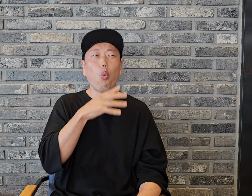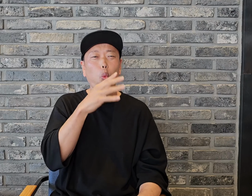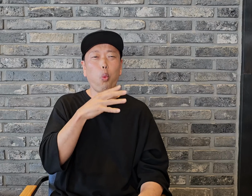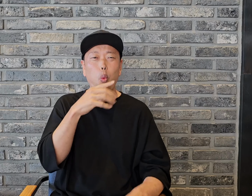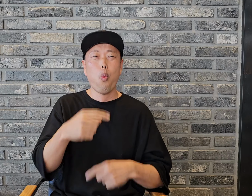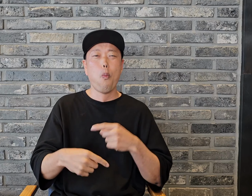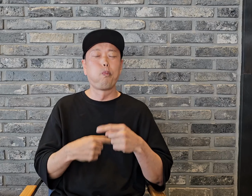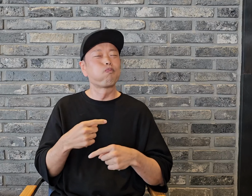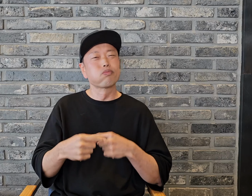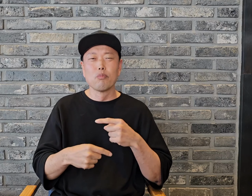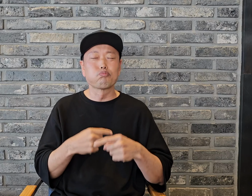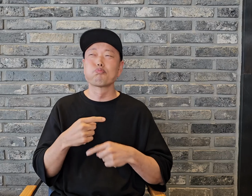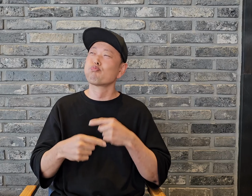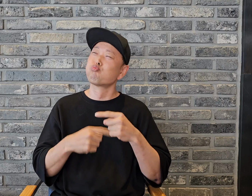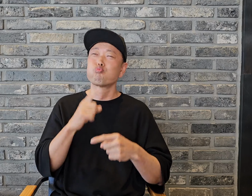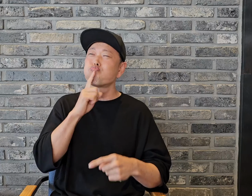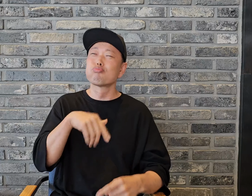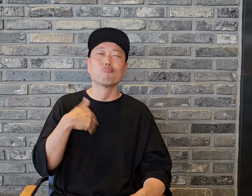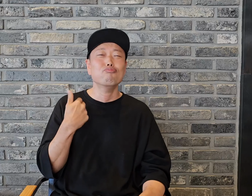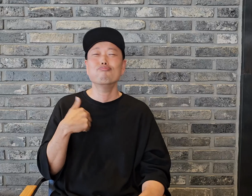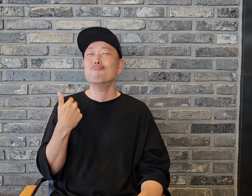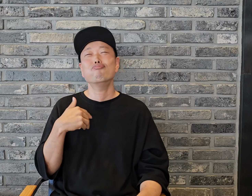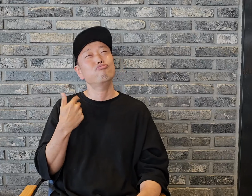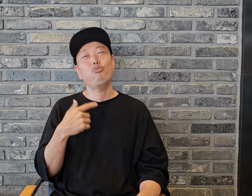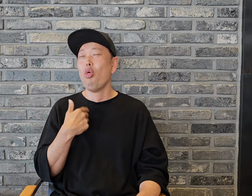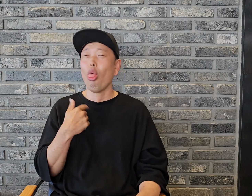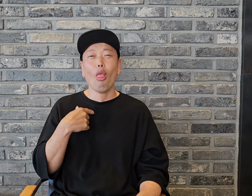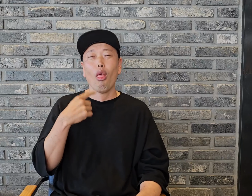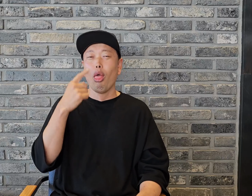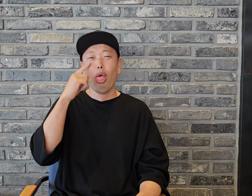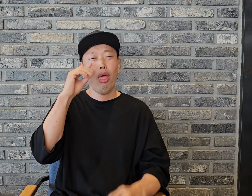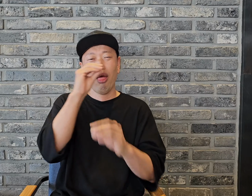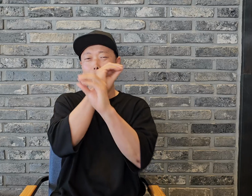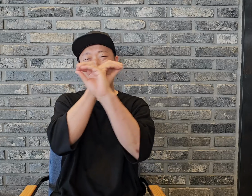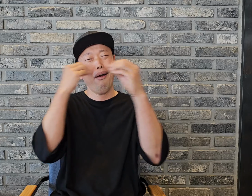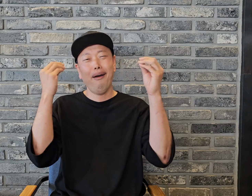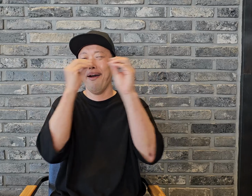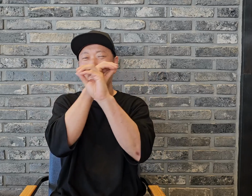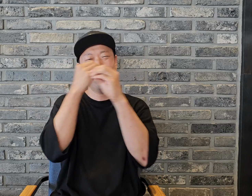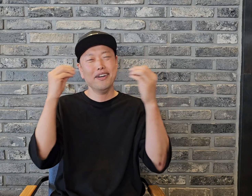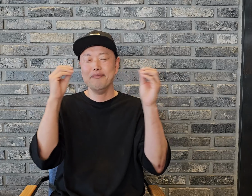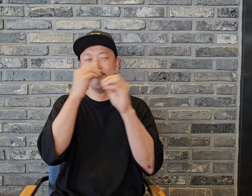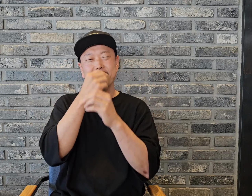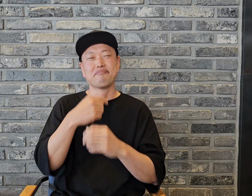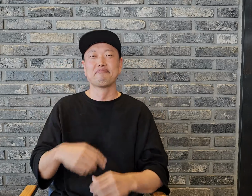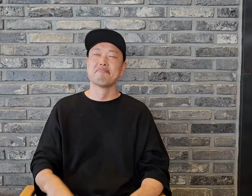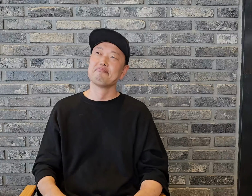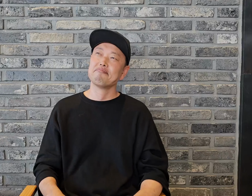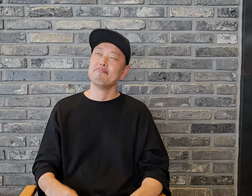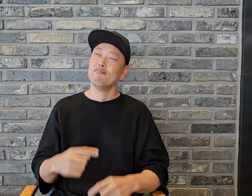当時は手話の意味もわからなかったので、 ざっくりと見るだけでした。